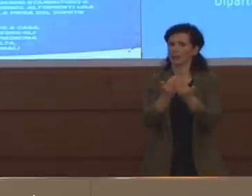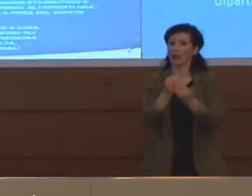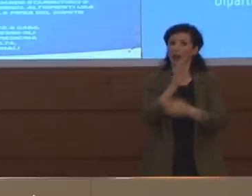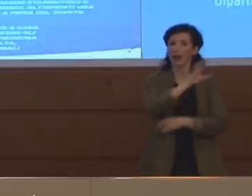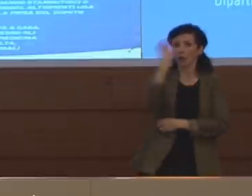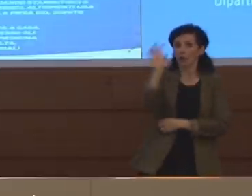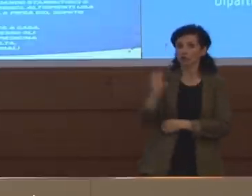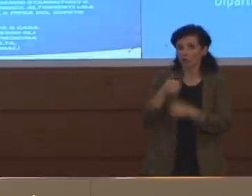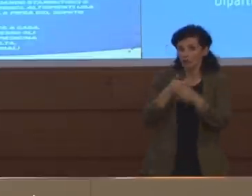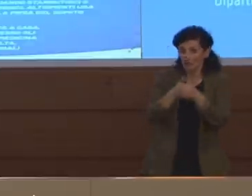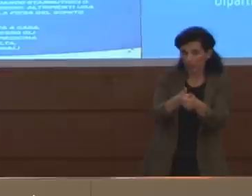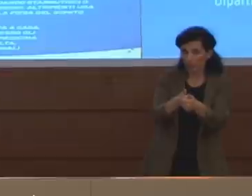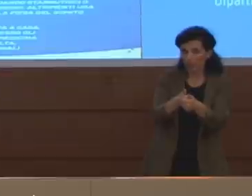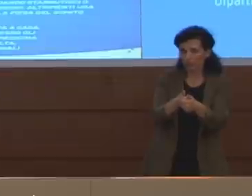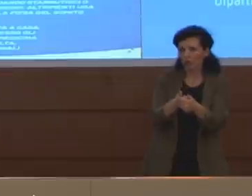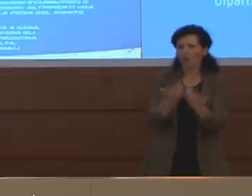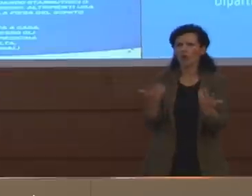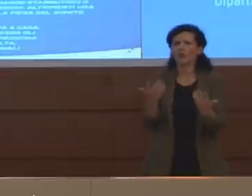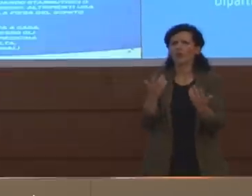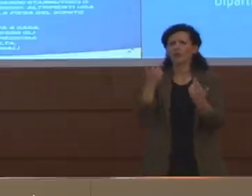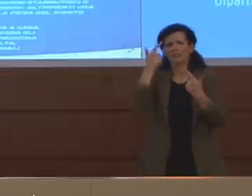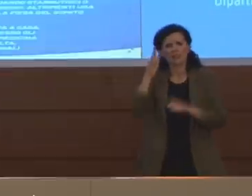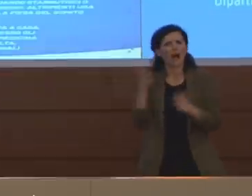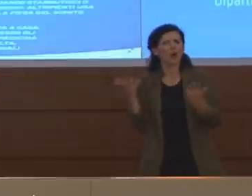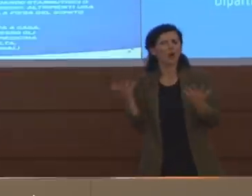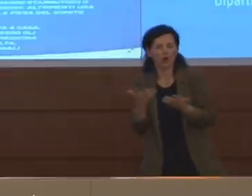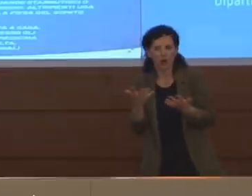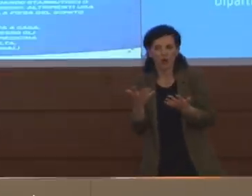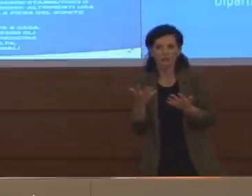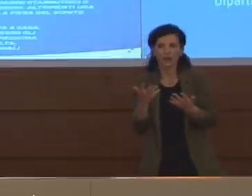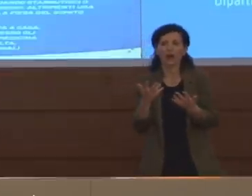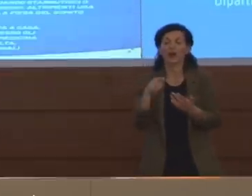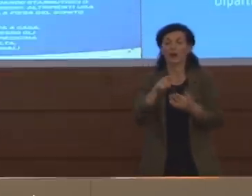Che cosa se ne sa? C'è un'interrogazione parlamentare su questo che attende